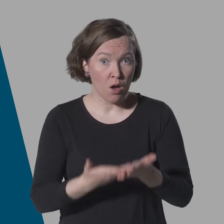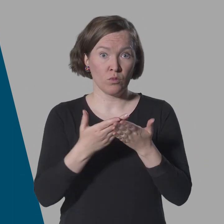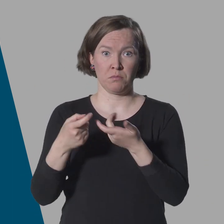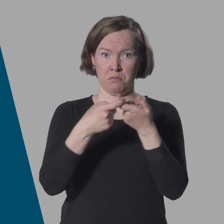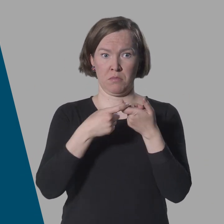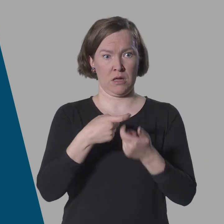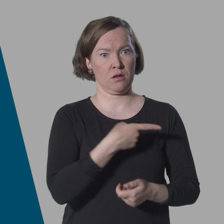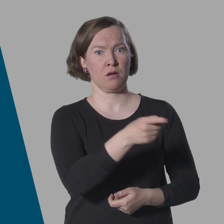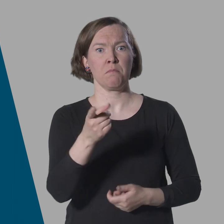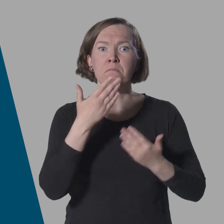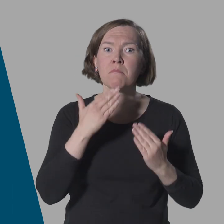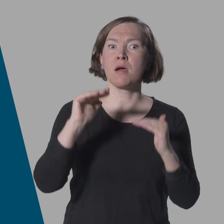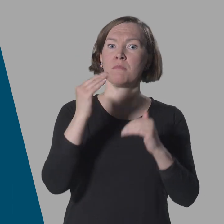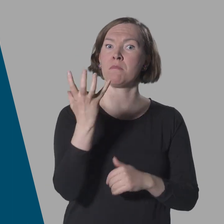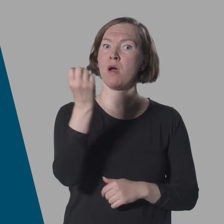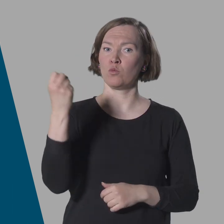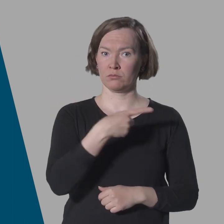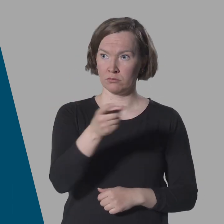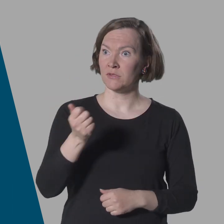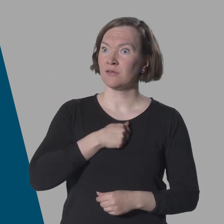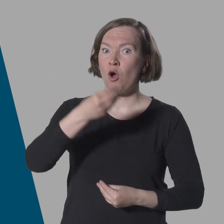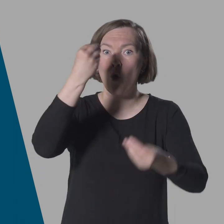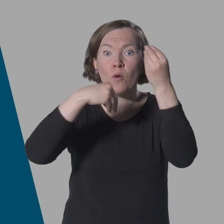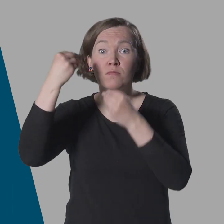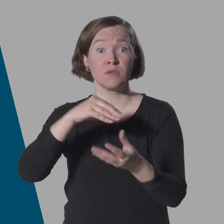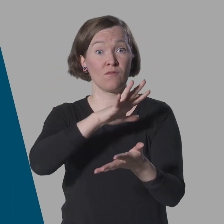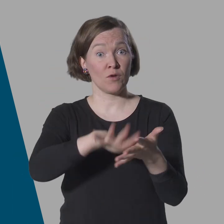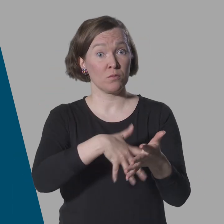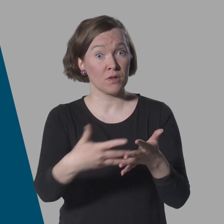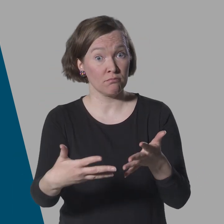joka vahvistaa perheiden mahdollisuuksia opiskella viittomakieltä -